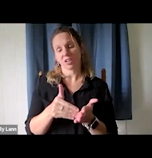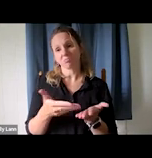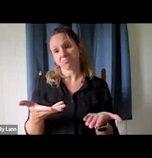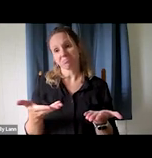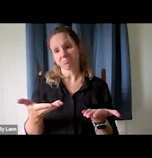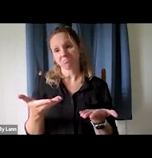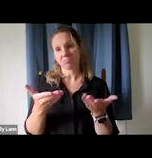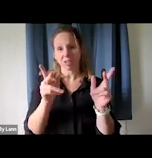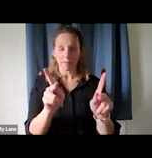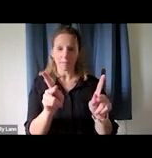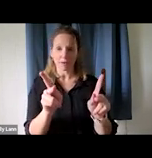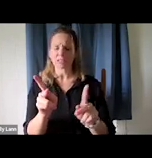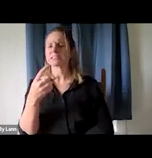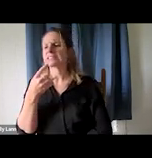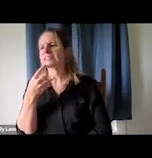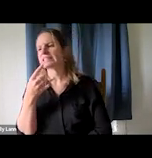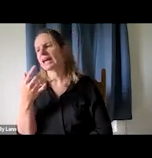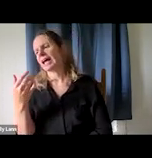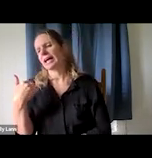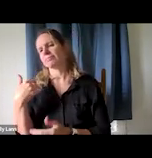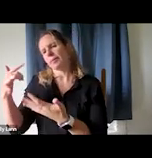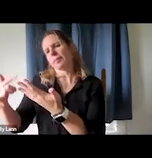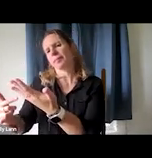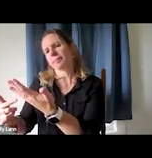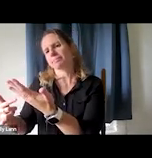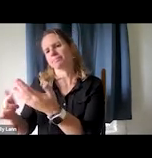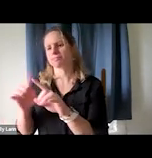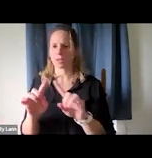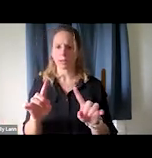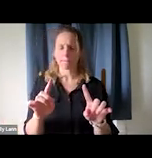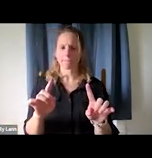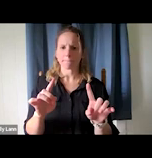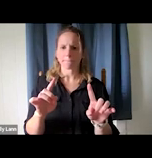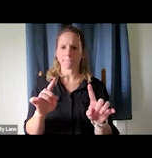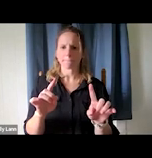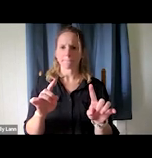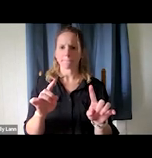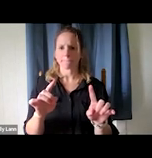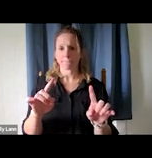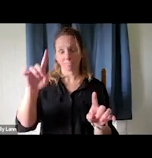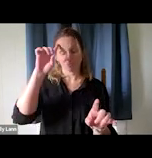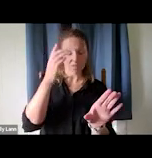Puede que alguien alegue una cosa y tal vez solo tenga problemas psicológicos y luego descubren